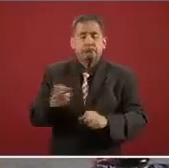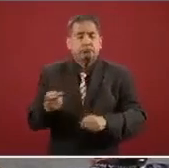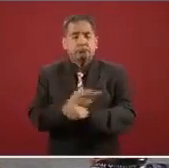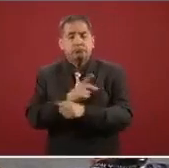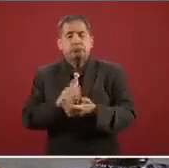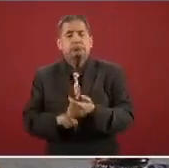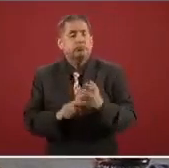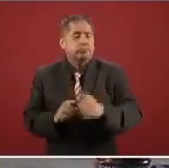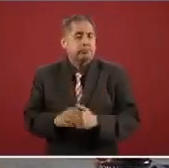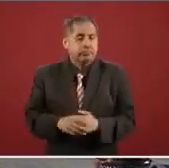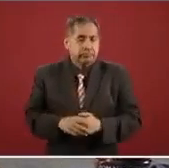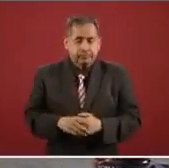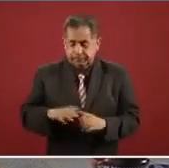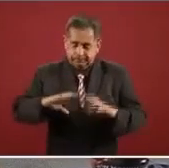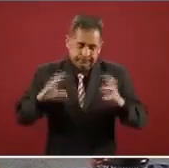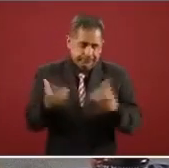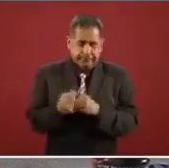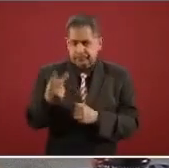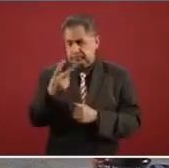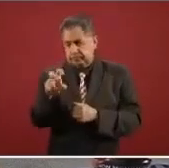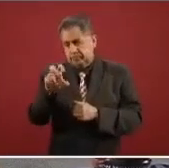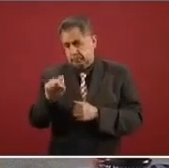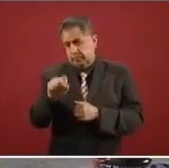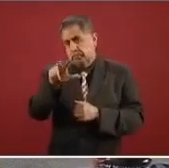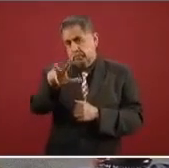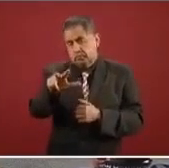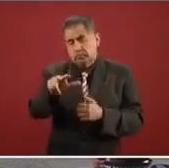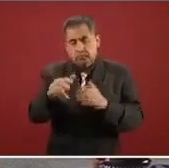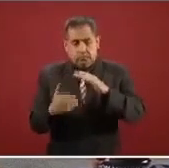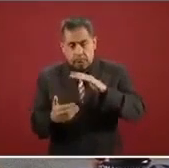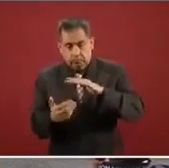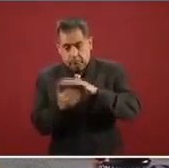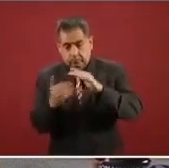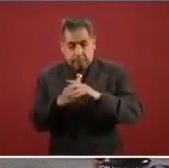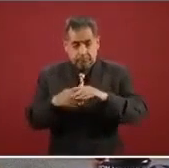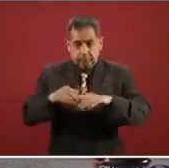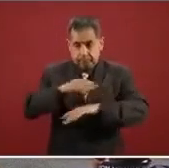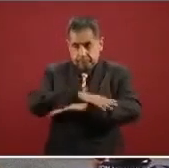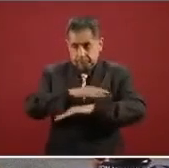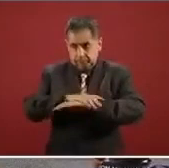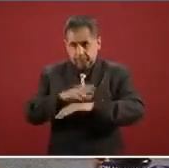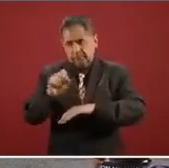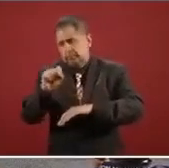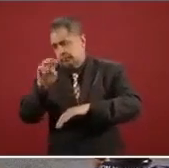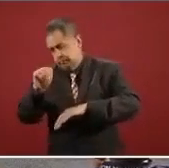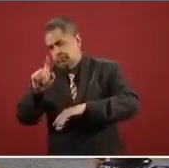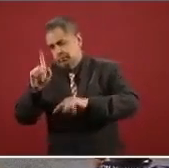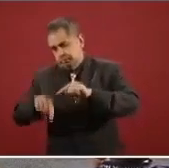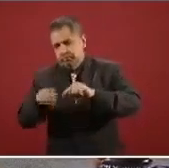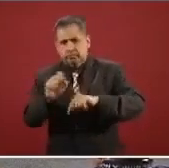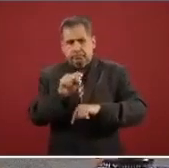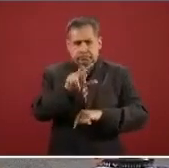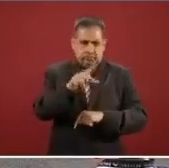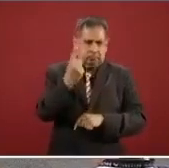De las 268 mesas que al final se montaron, eliminado esta última que les comenté, tenemos